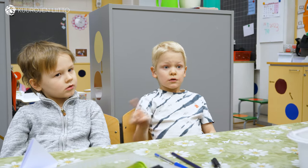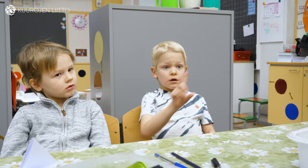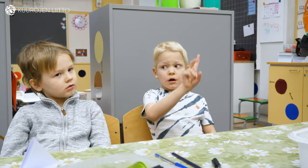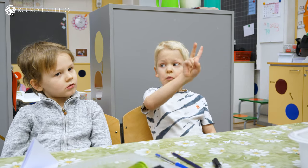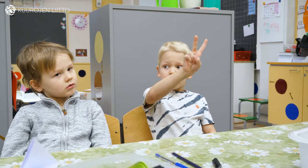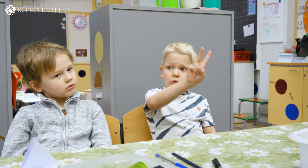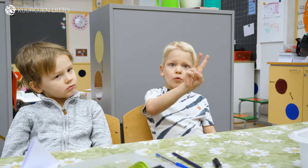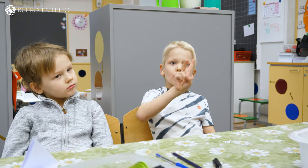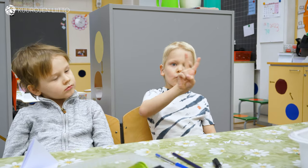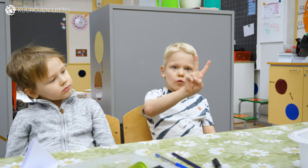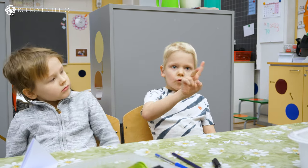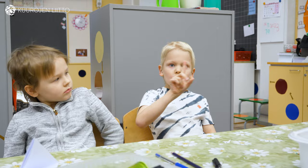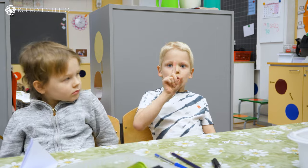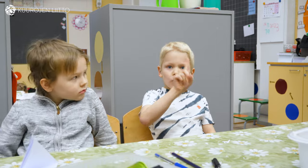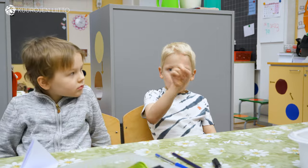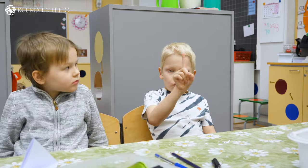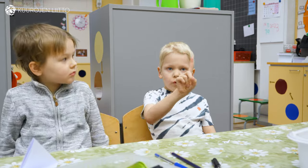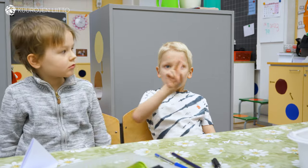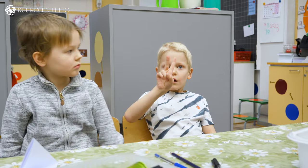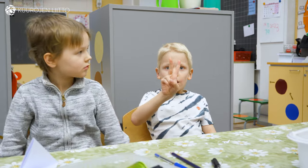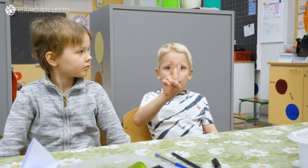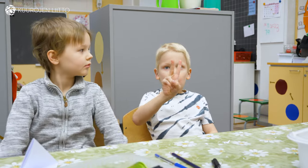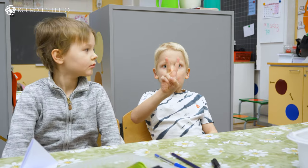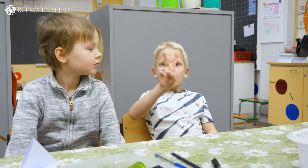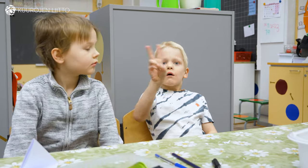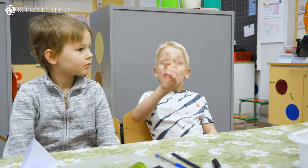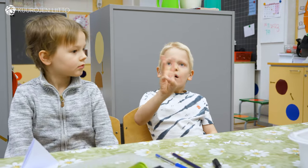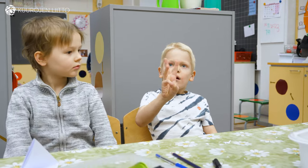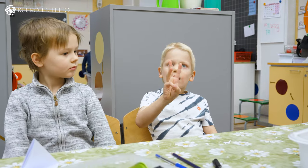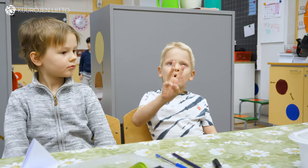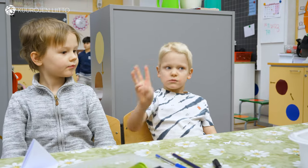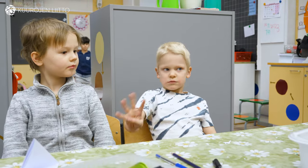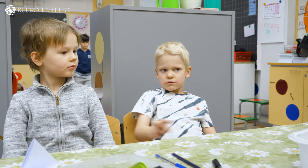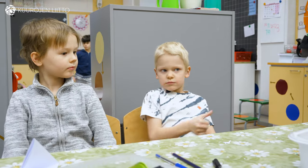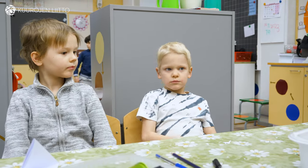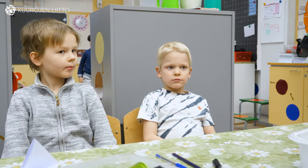Täällä ollaan yhdestä kahteen, kolmeen ja neljään.